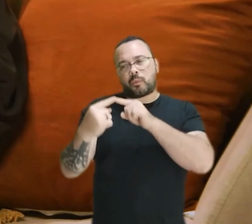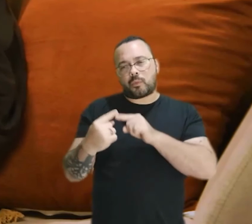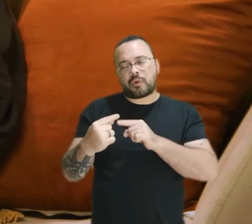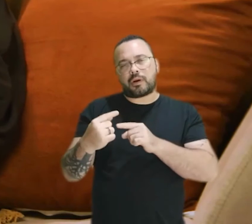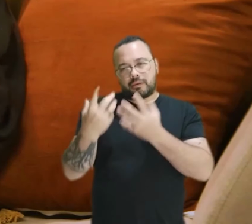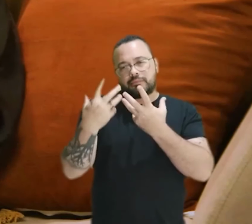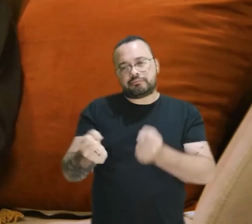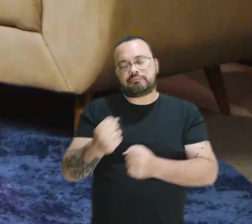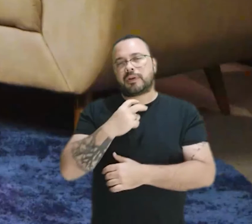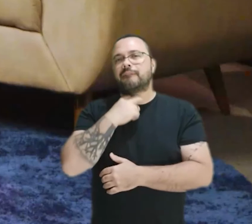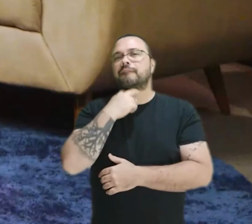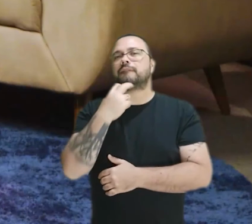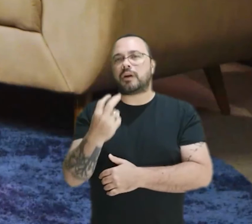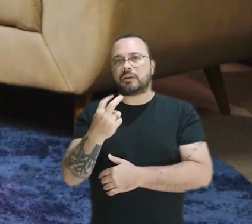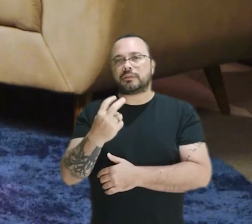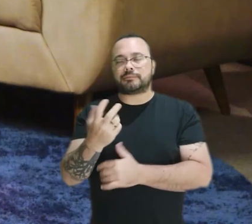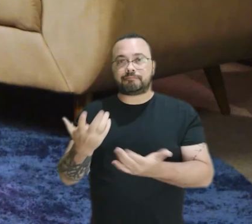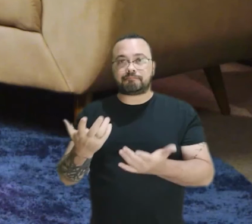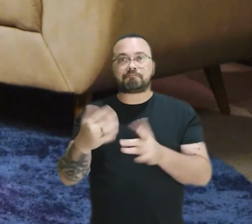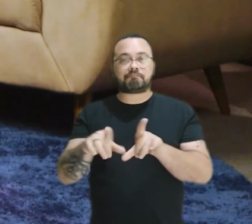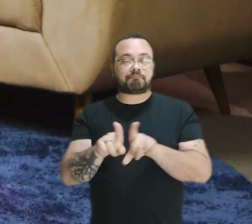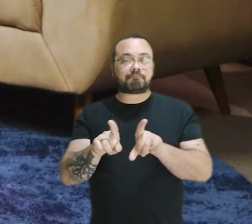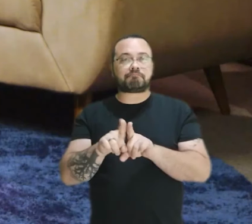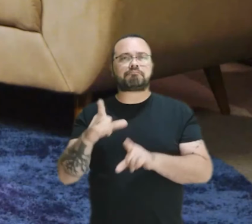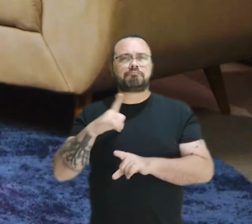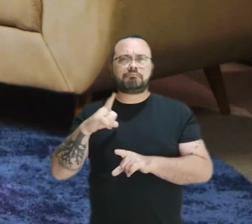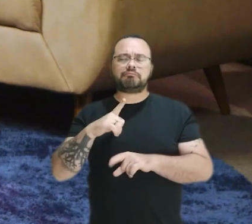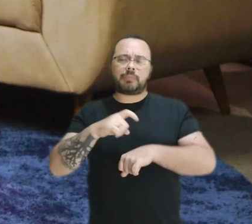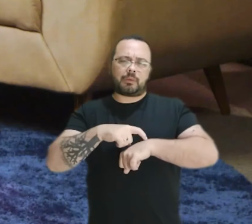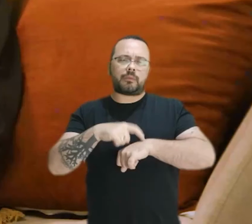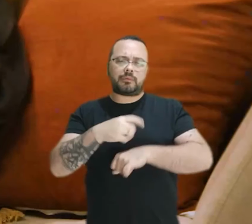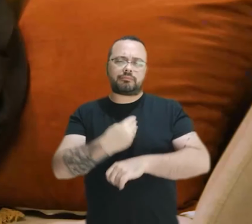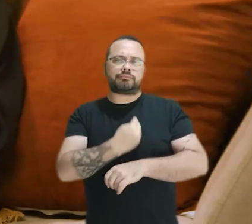com a minha própria voz. Mas, mesmo assim, em vários momentos da minha vida, é...